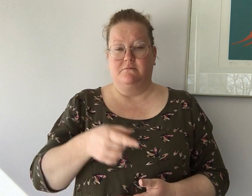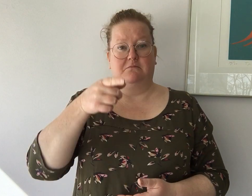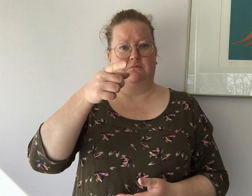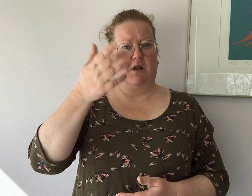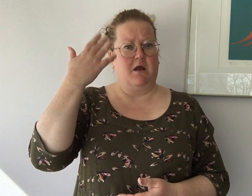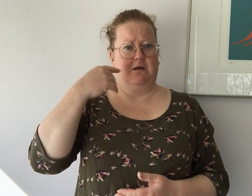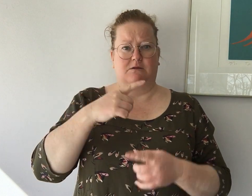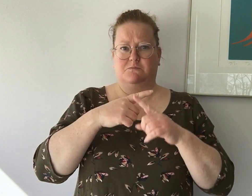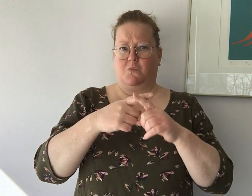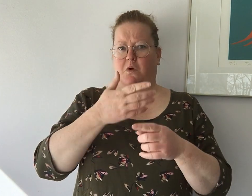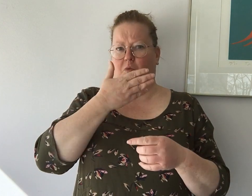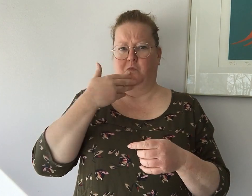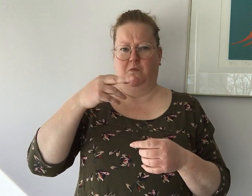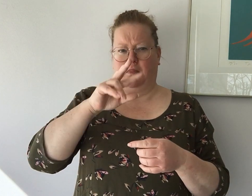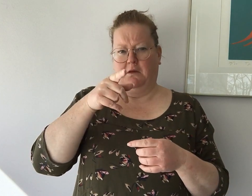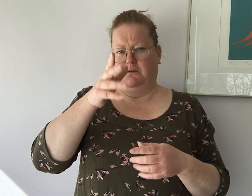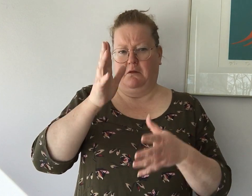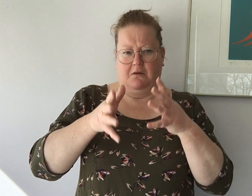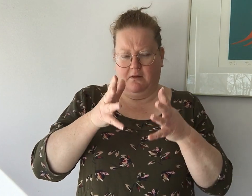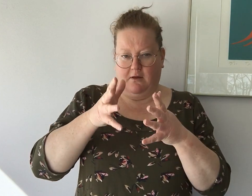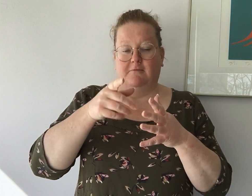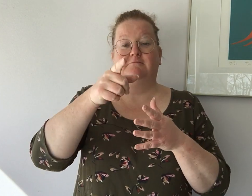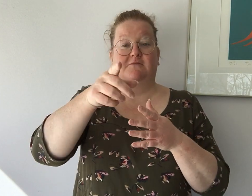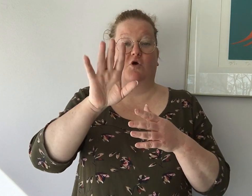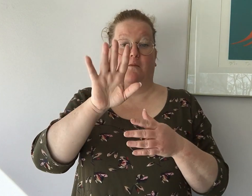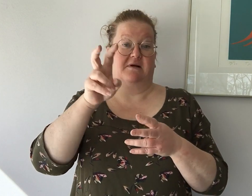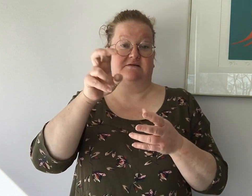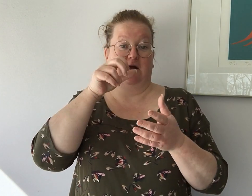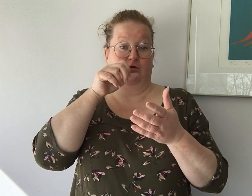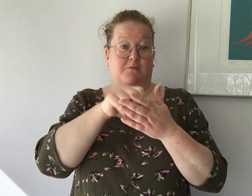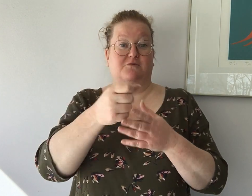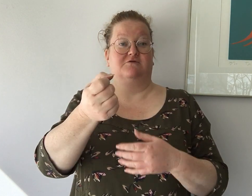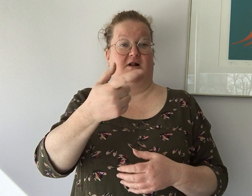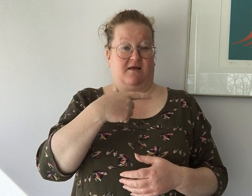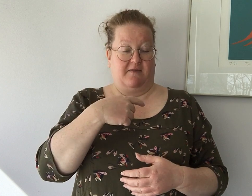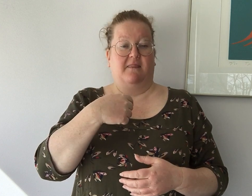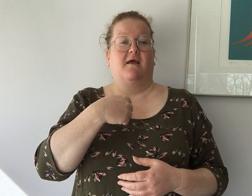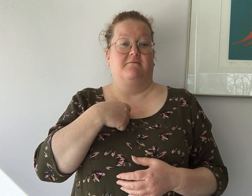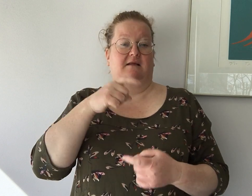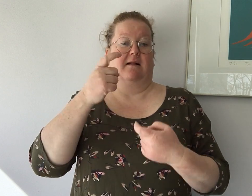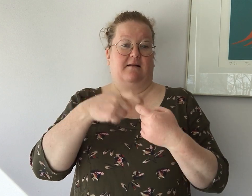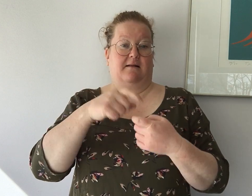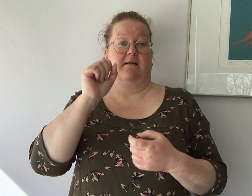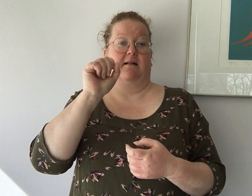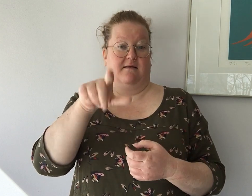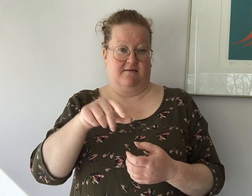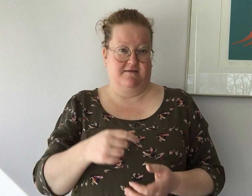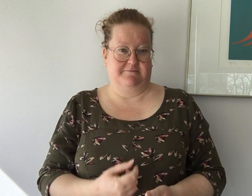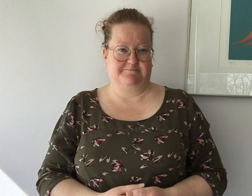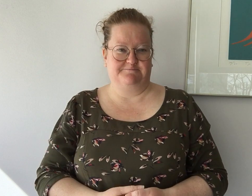Jos et ennen ole ollut mukana tai et ole varma oletko ollut, lähetä minulle s-postiosoitteesi, niin lähetän sinulle Zoom-linkin.